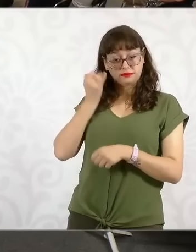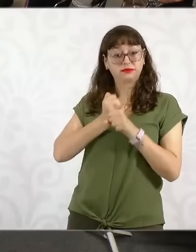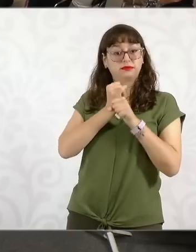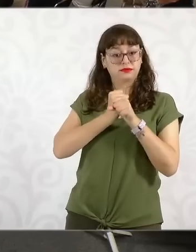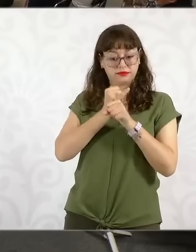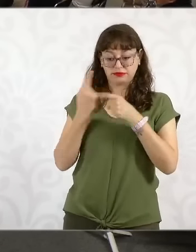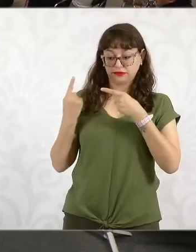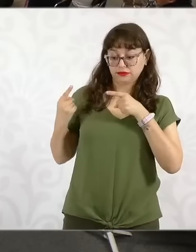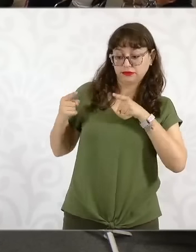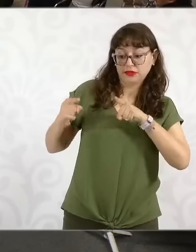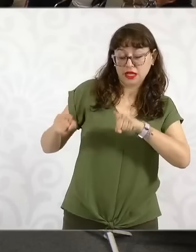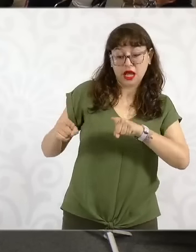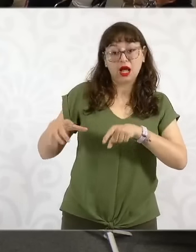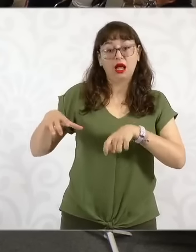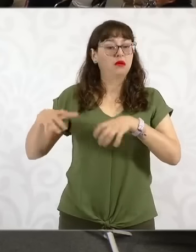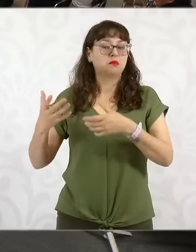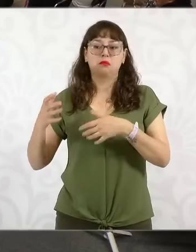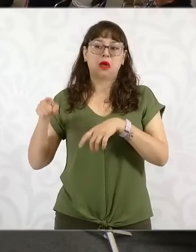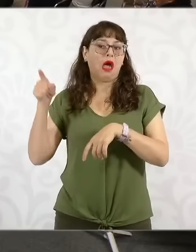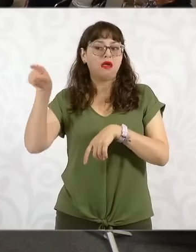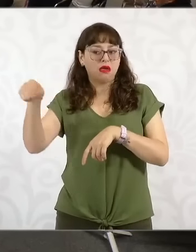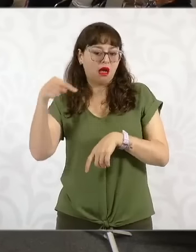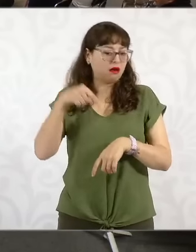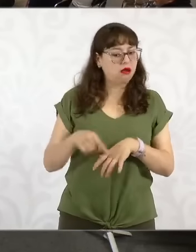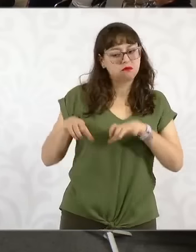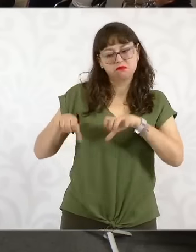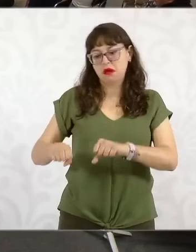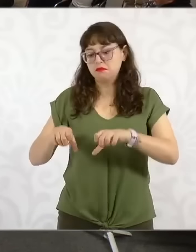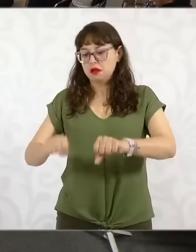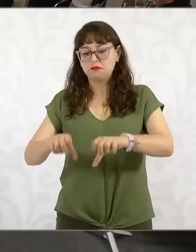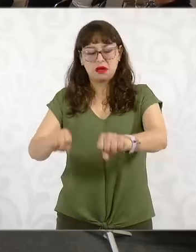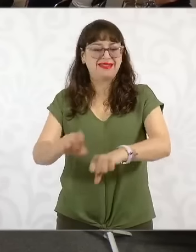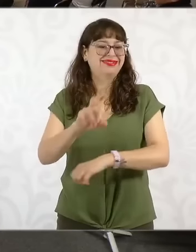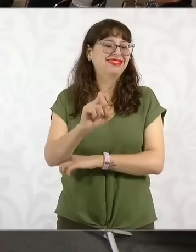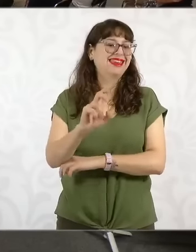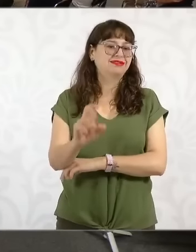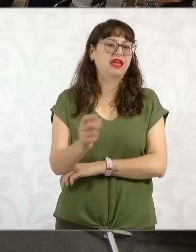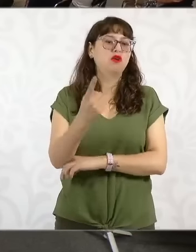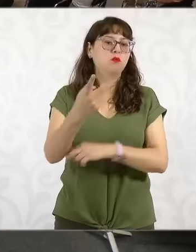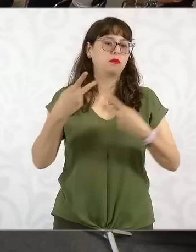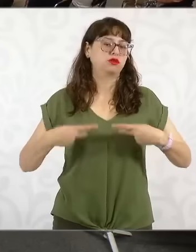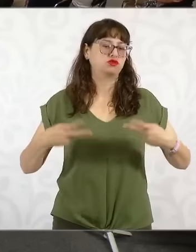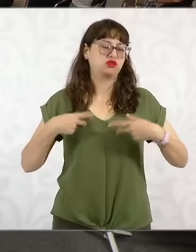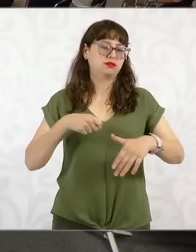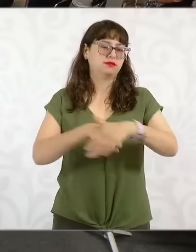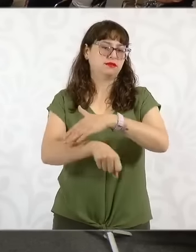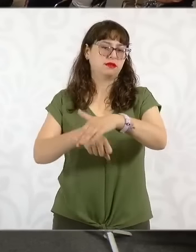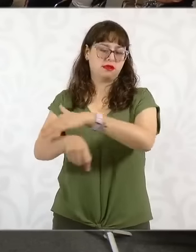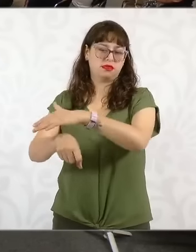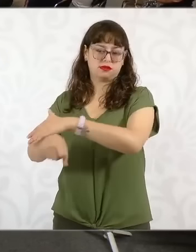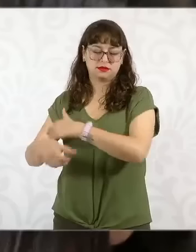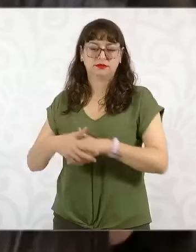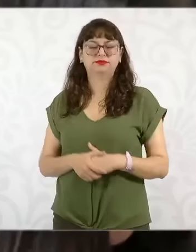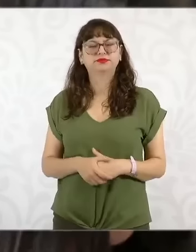van 31 detenidos, todos vinculados a proceso. En el caso de la de bueno, se intentó politizar el